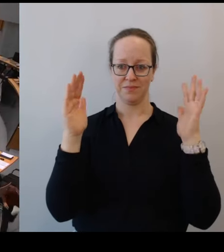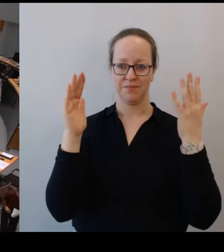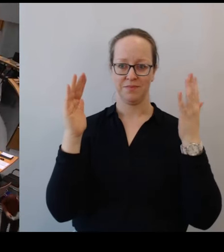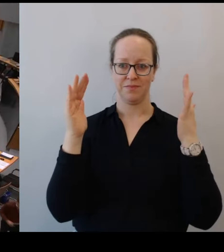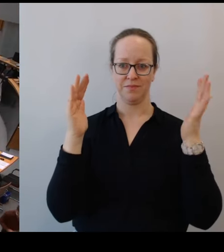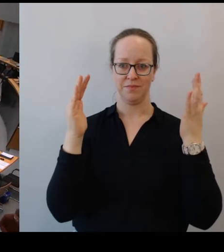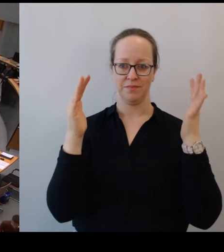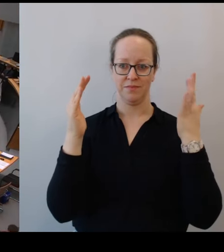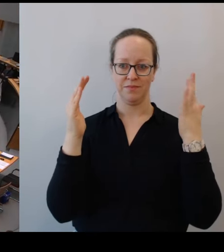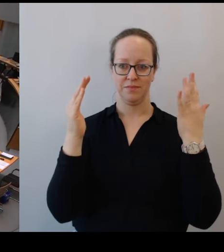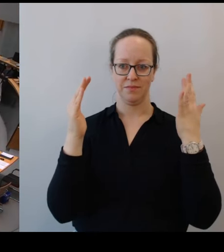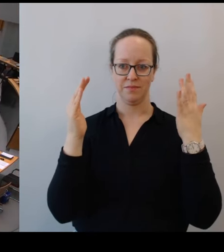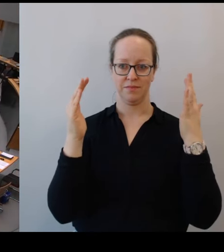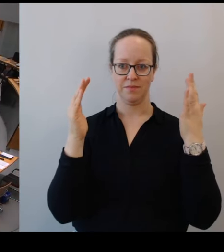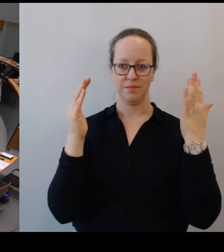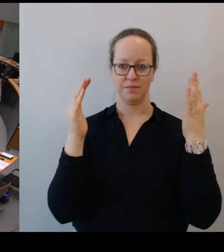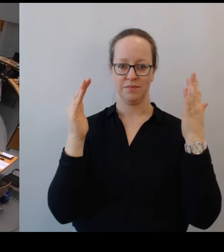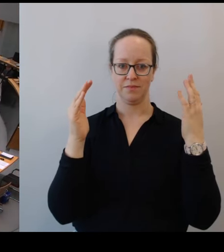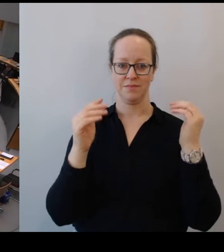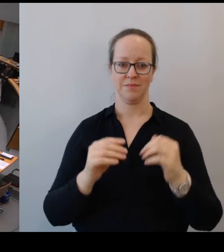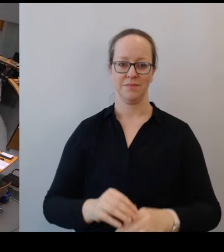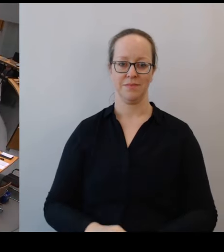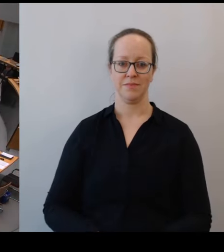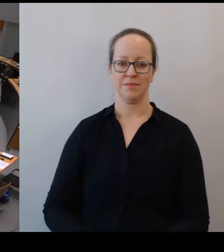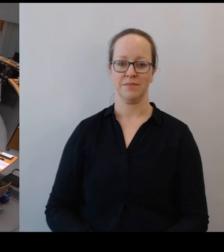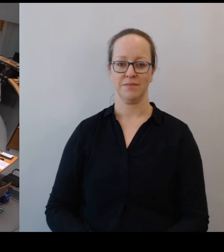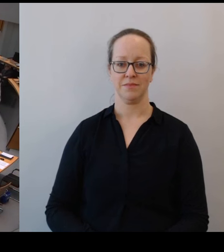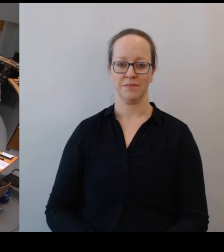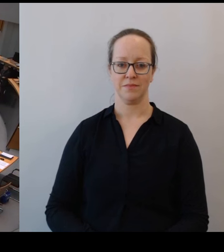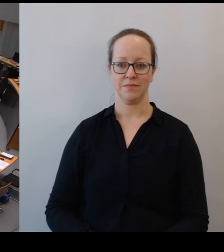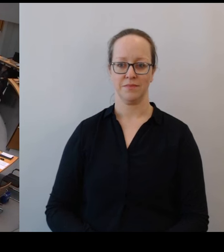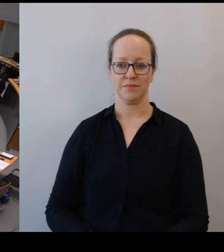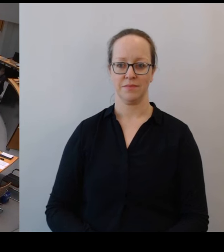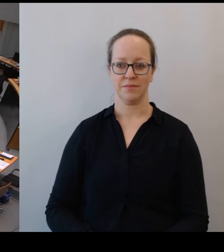(Rednerwechsel) Vielen Dank. Und nun erhält der Abgeordnete Glaeser, die Gelegenheit für eine Zwischenbemerkung.